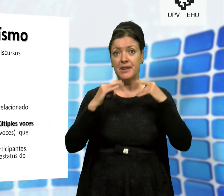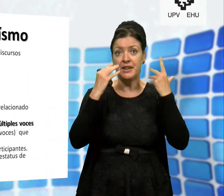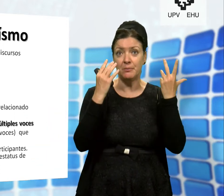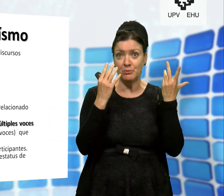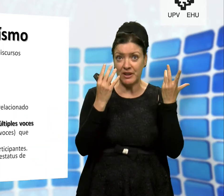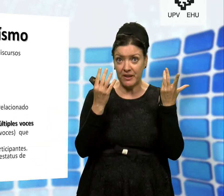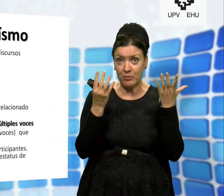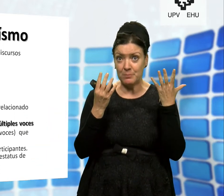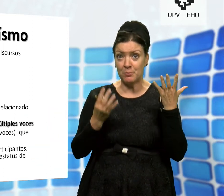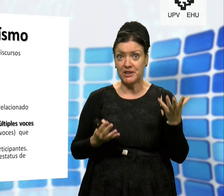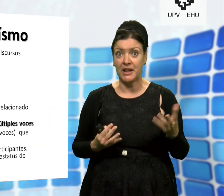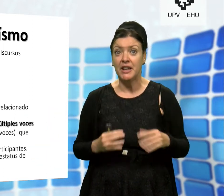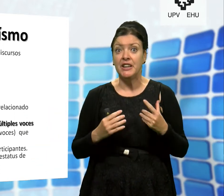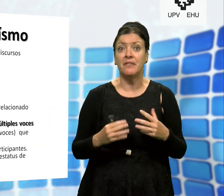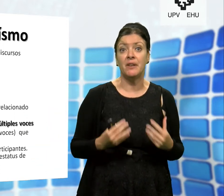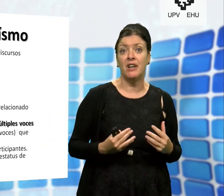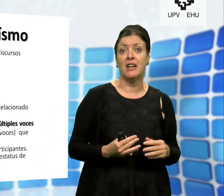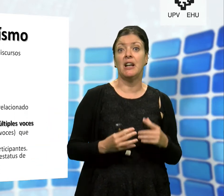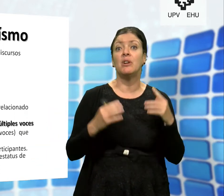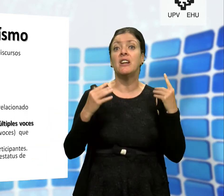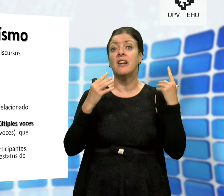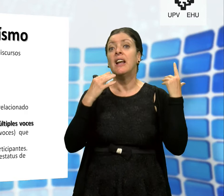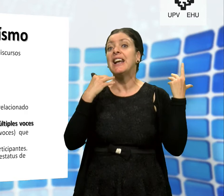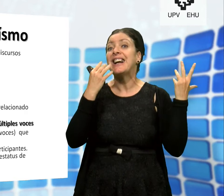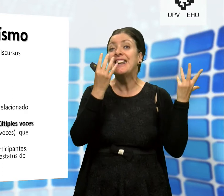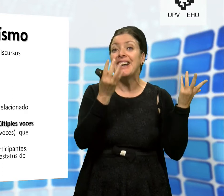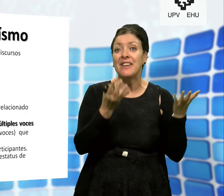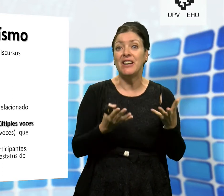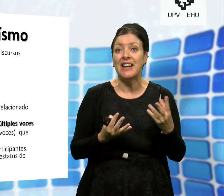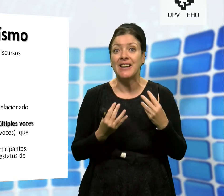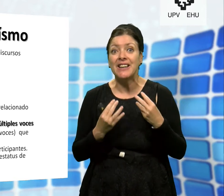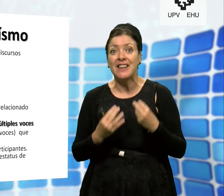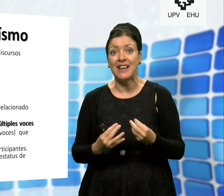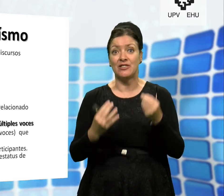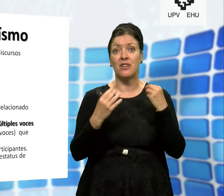Debemos hacer una propuesta y afirmar que la cualidad que debería caracterizar a las